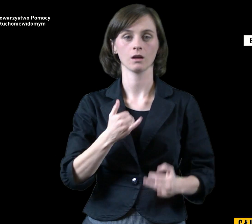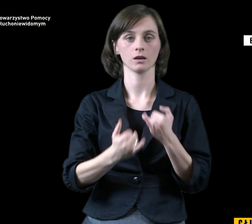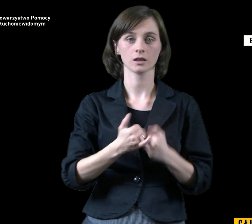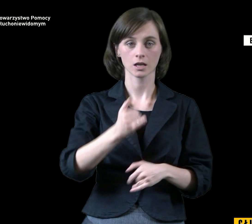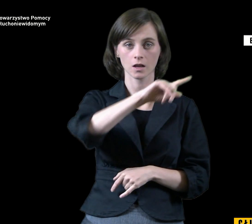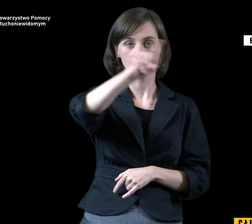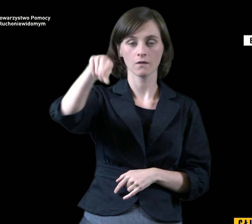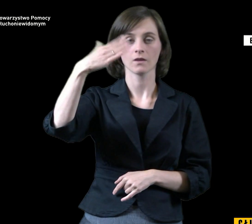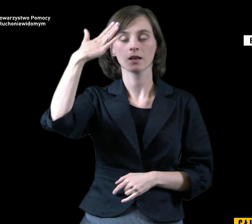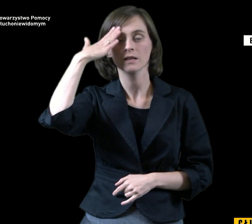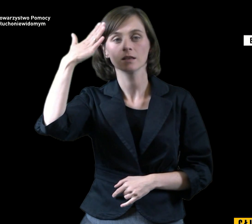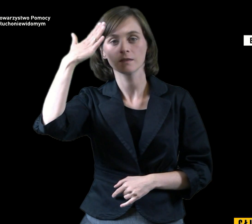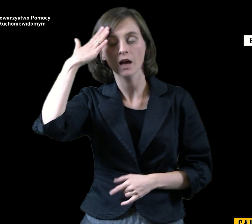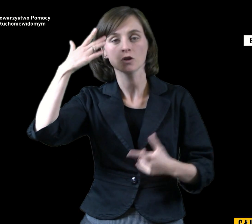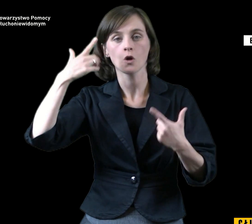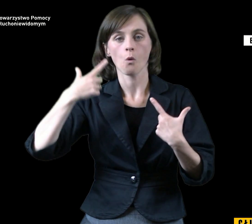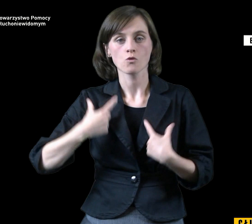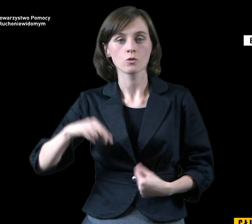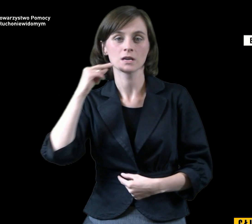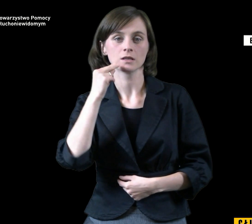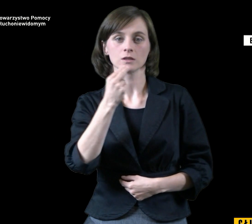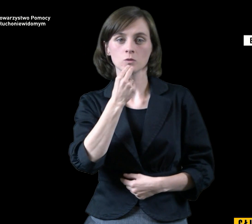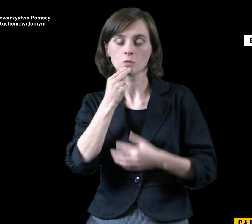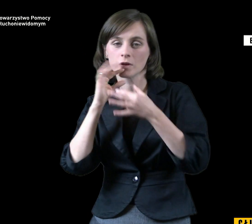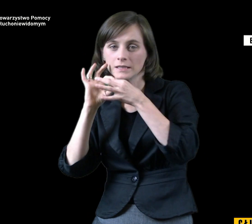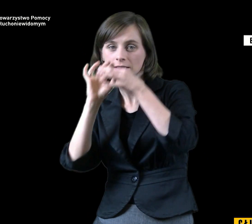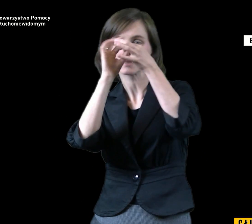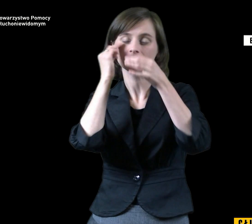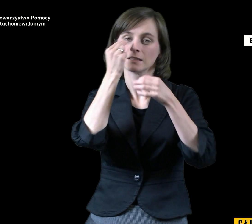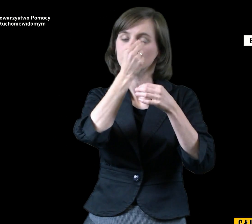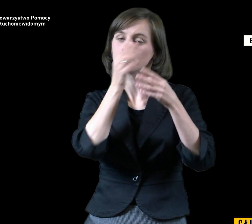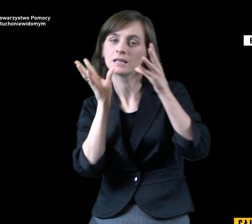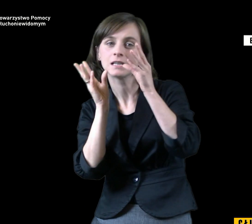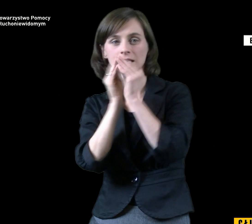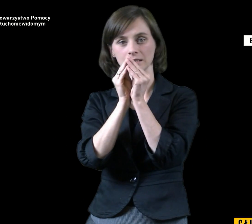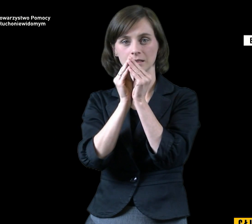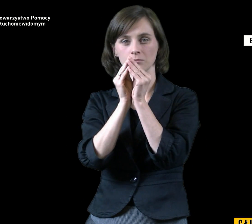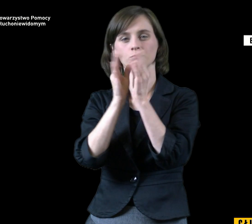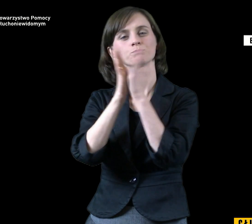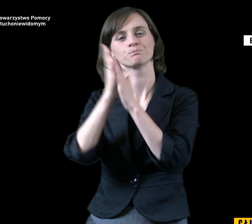Jeśli w Państwa otoczeniu jest osoba z jednoczesnym uszkodzeniem wzroku i słuchu,